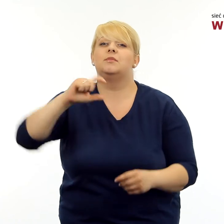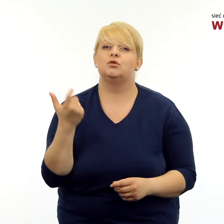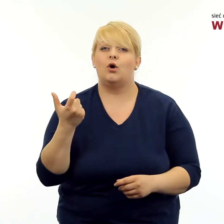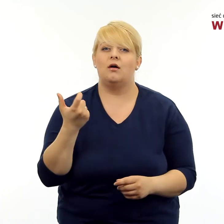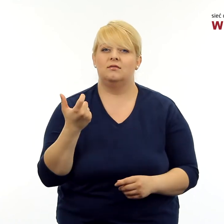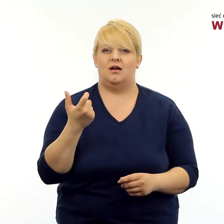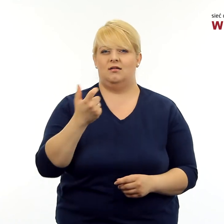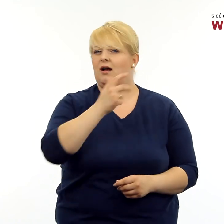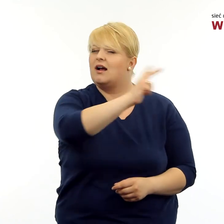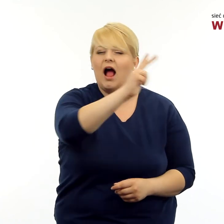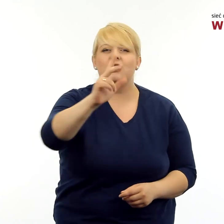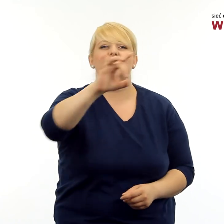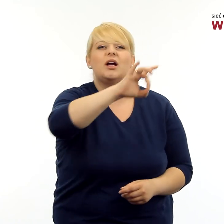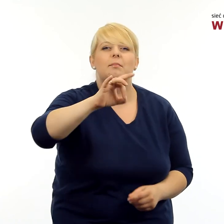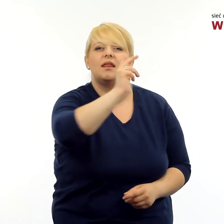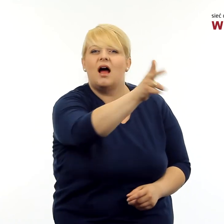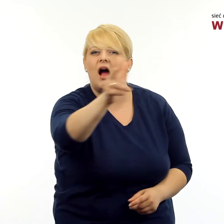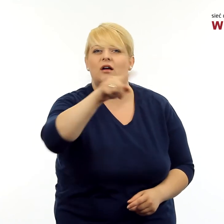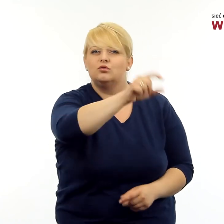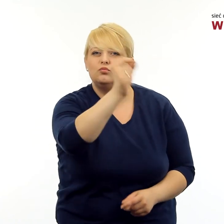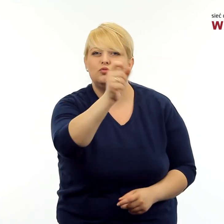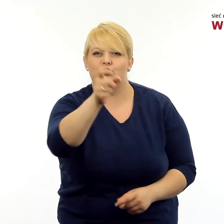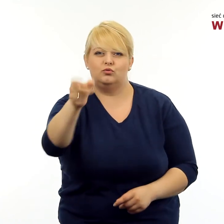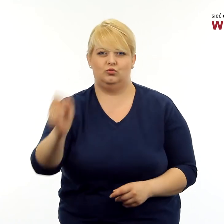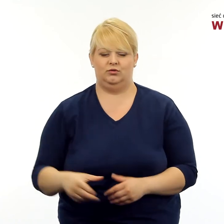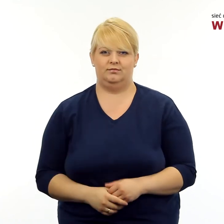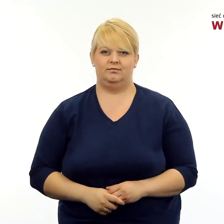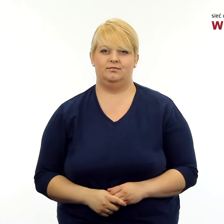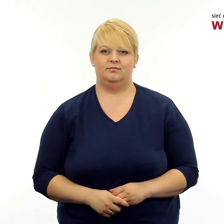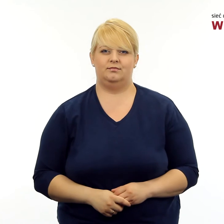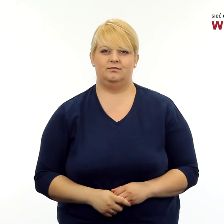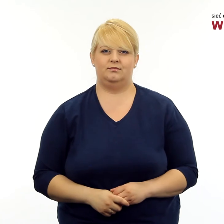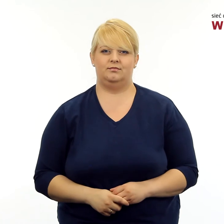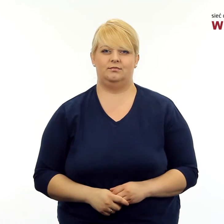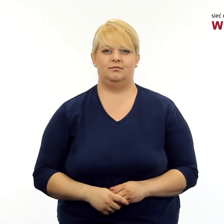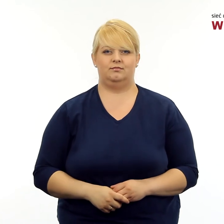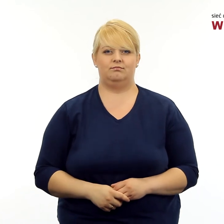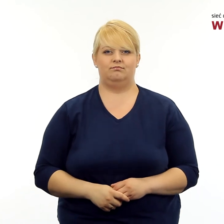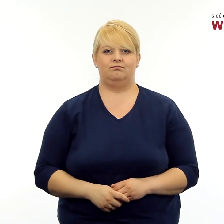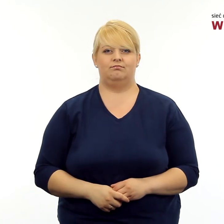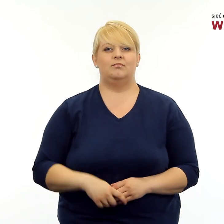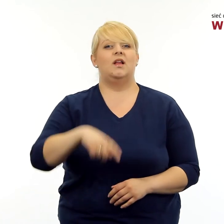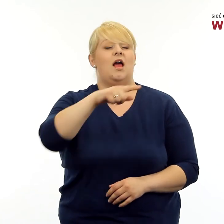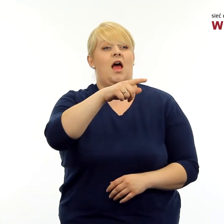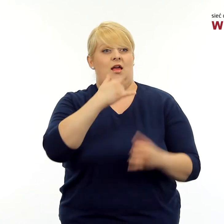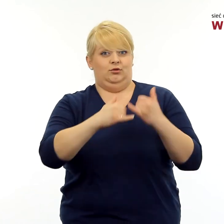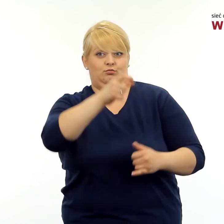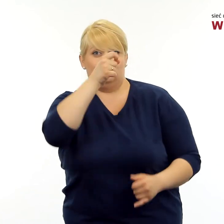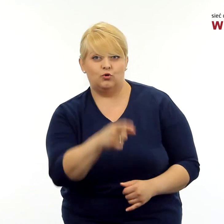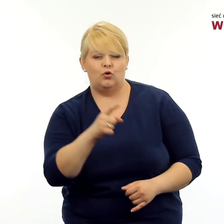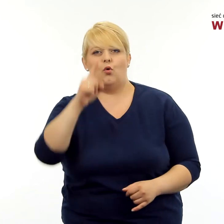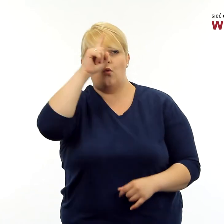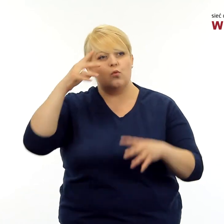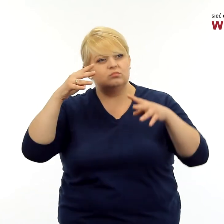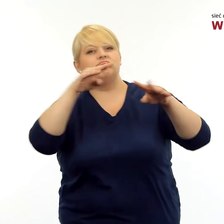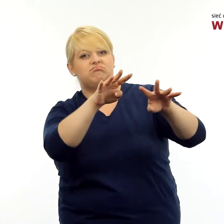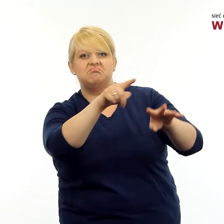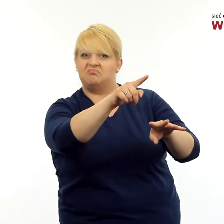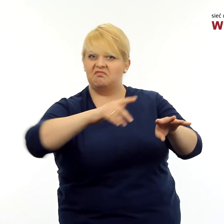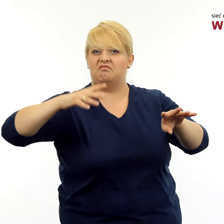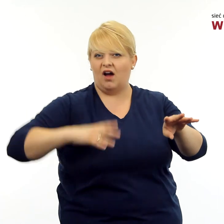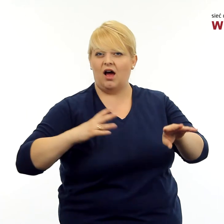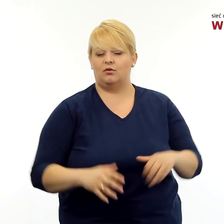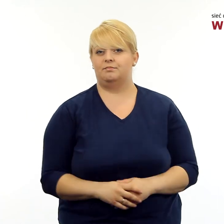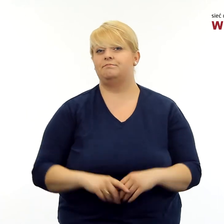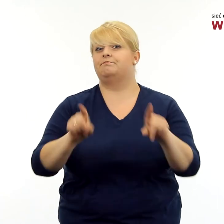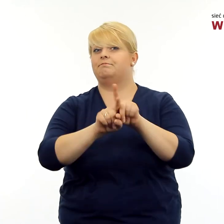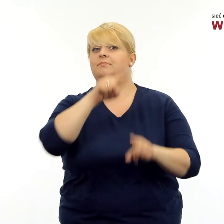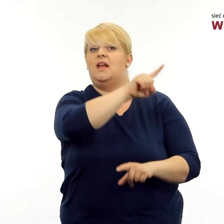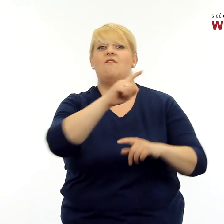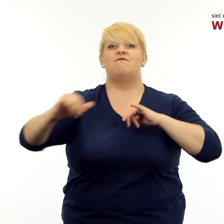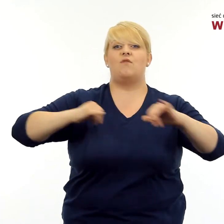aby były obecne w każdej polskiej gminie; ich rolę doceni lokalna społeczność,